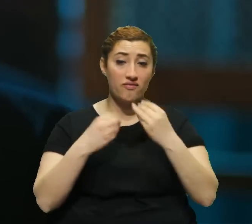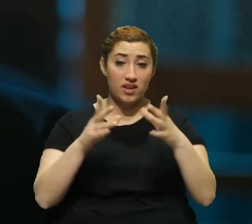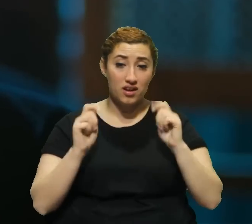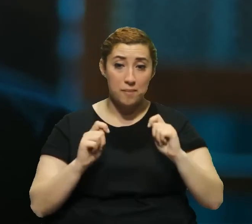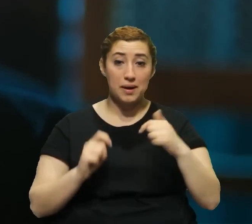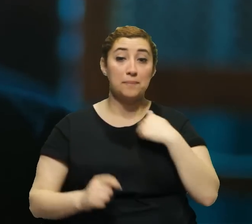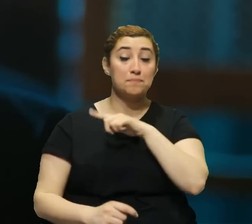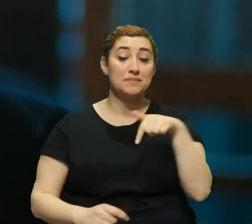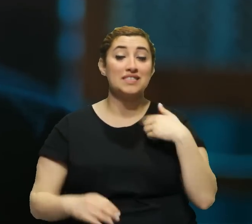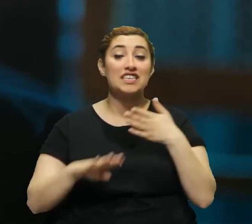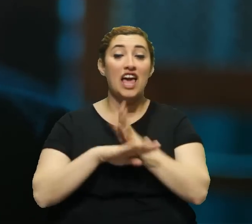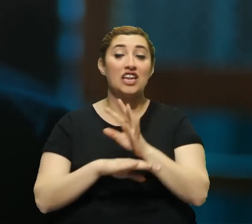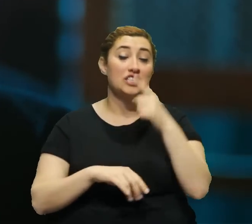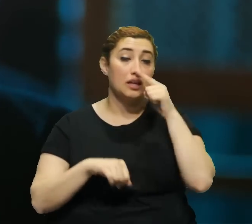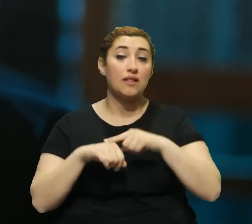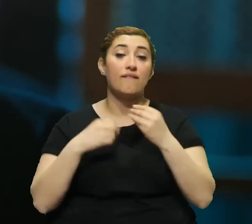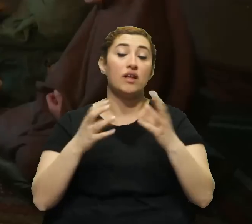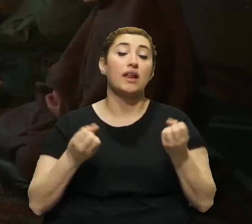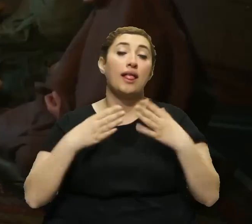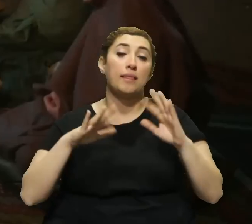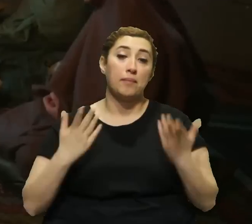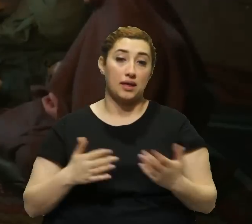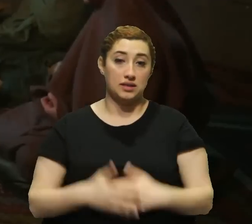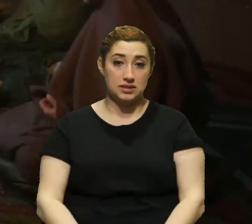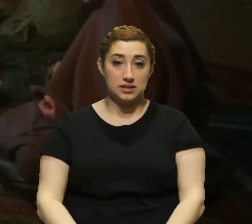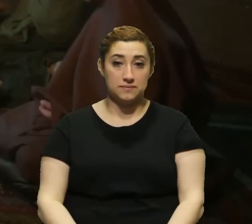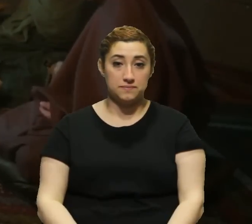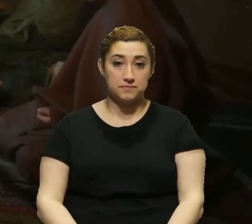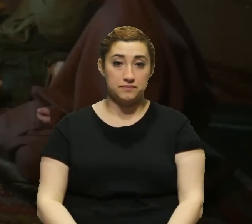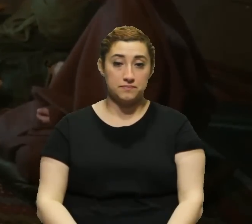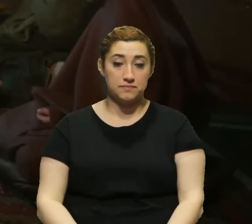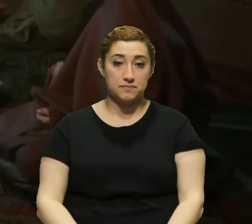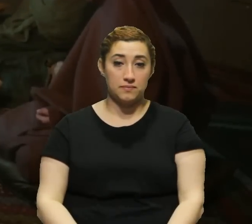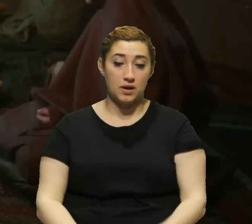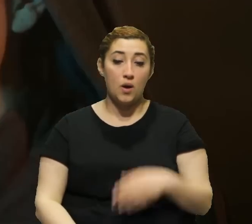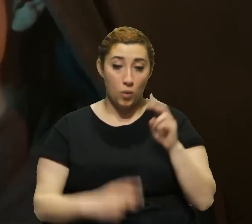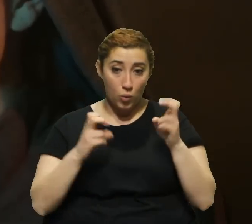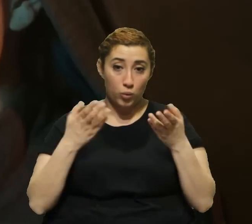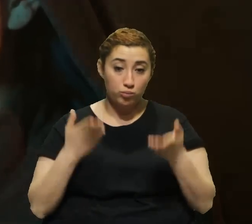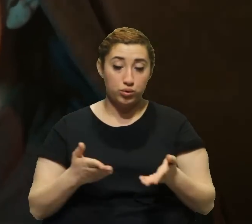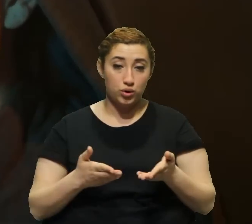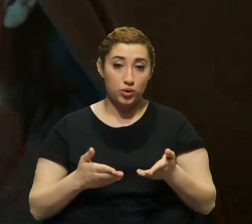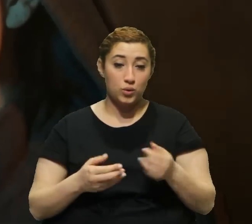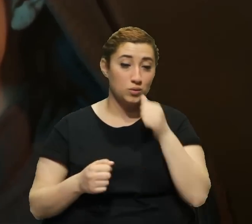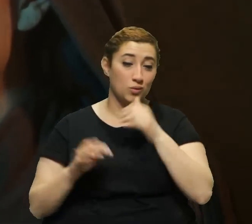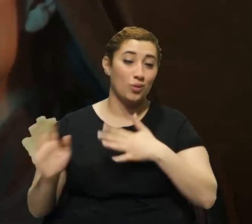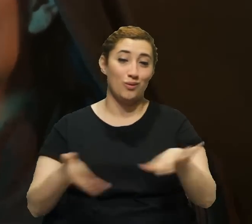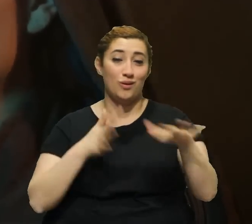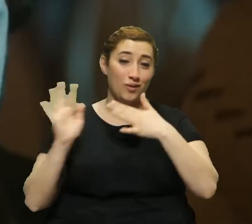...biz hakikate inandıramayız. (Şeyh) Ahval bu, tufan var.